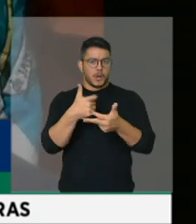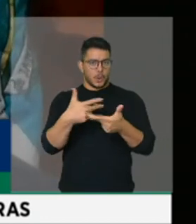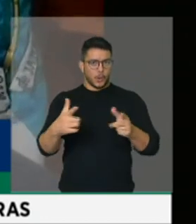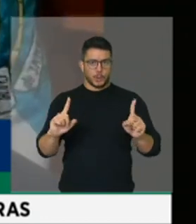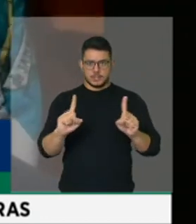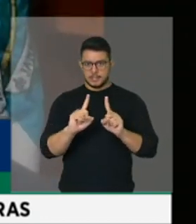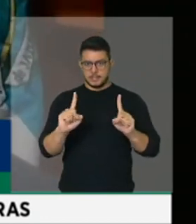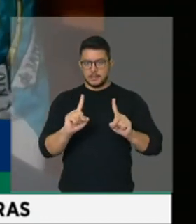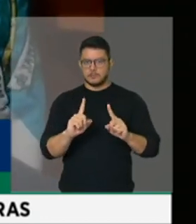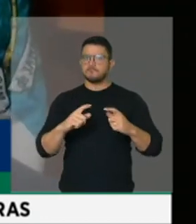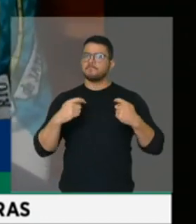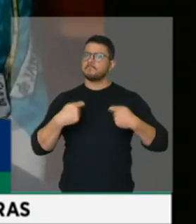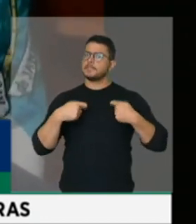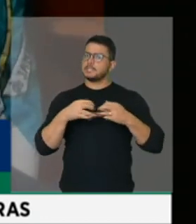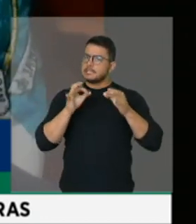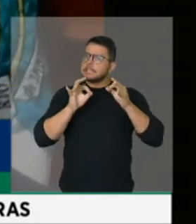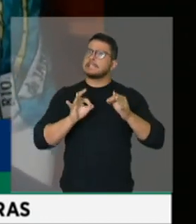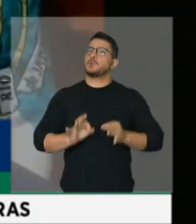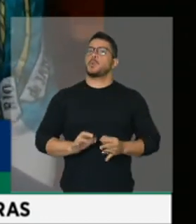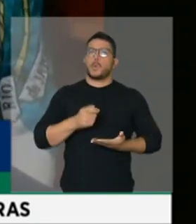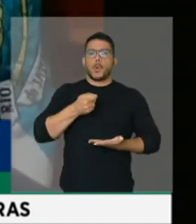VAI SER FAVORÁVEL A ISSO CAPITALIZAR A ELETROBRAS É NO SENTIDO QUE O NOVO DEFENDE DE